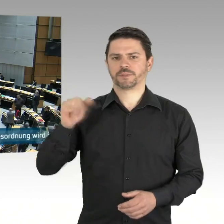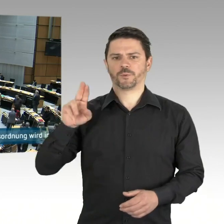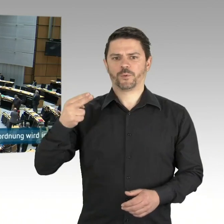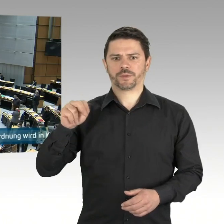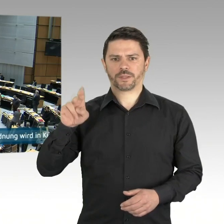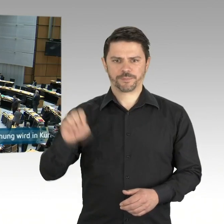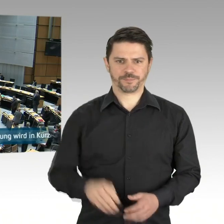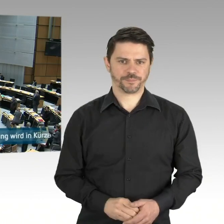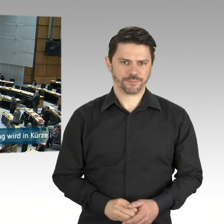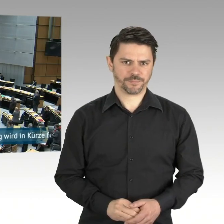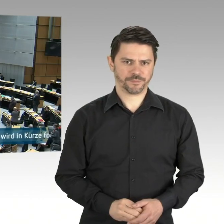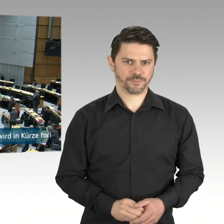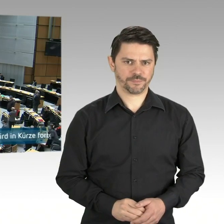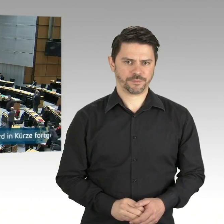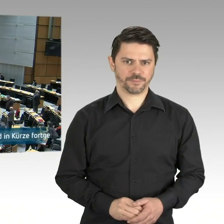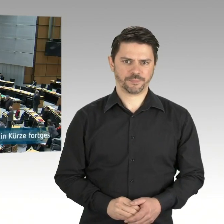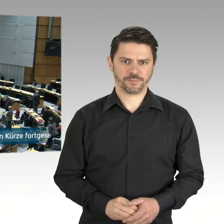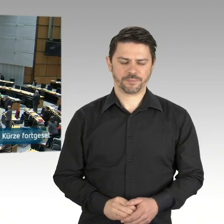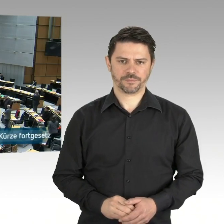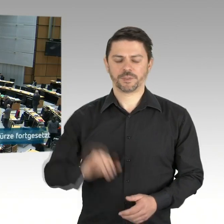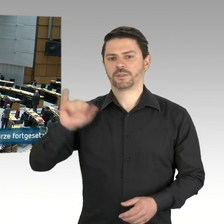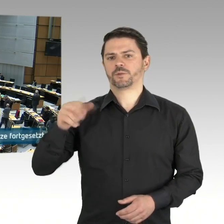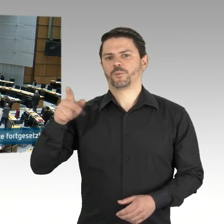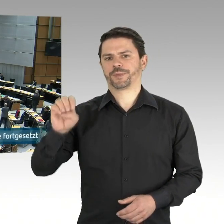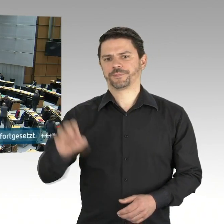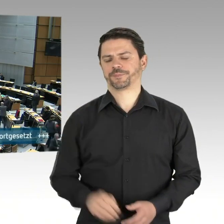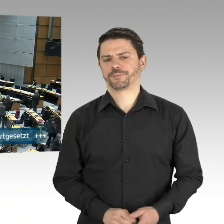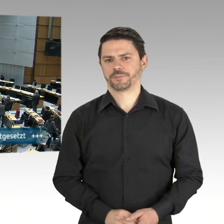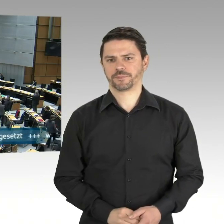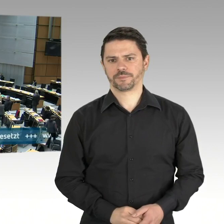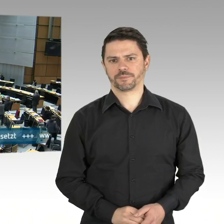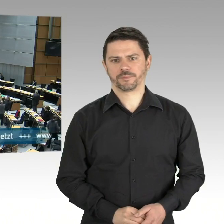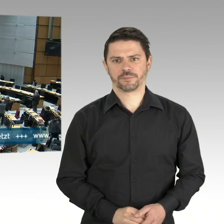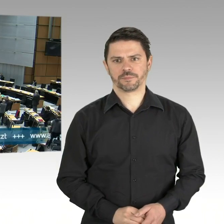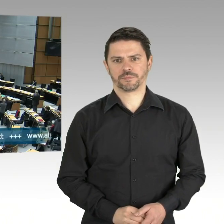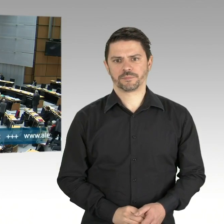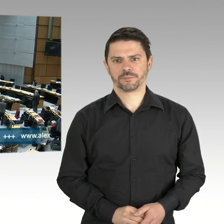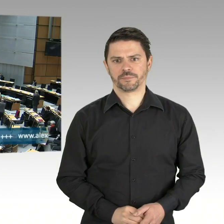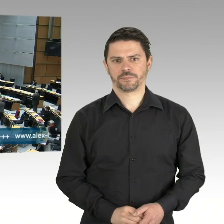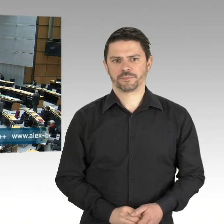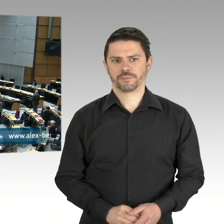Herr Claudio Jupe. Frau Dr. Susanna Kahlefeld.